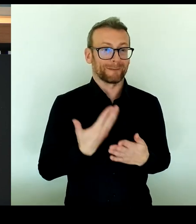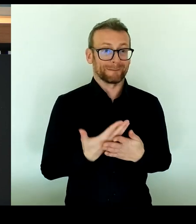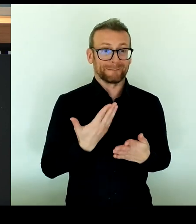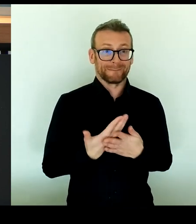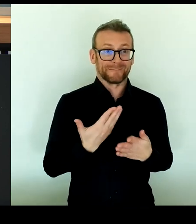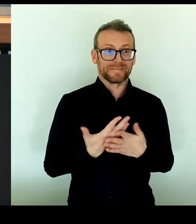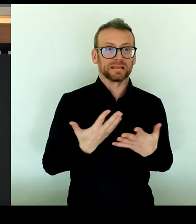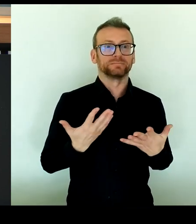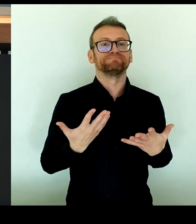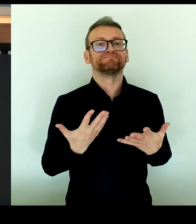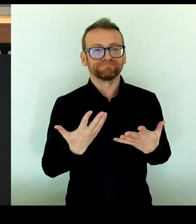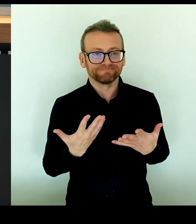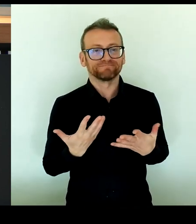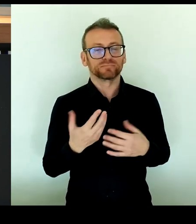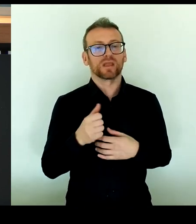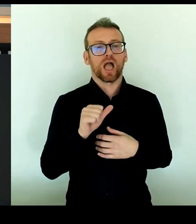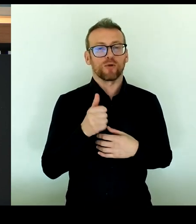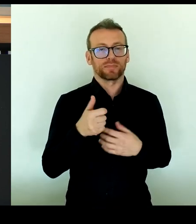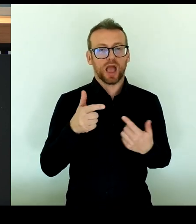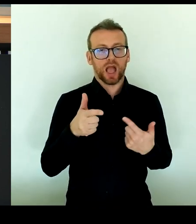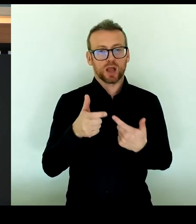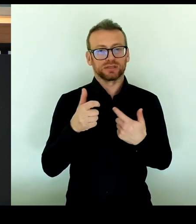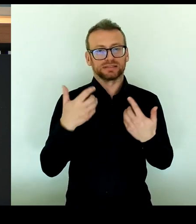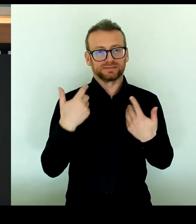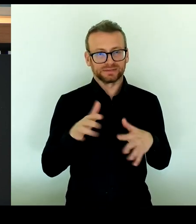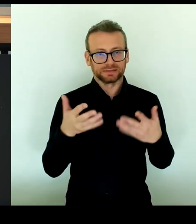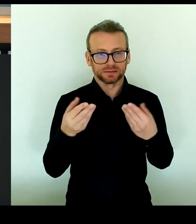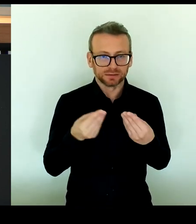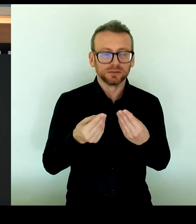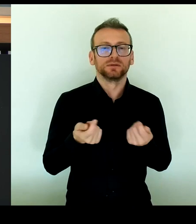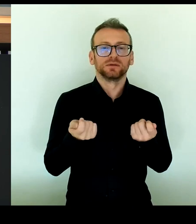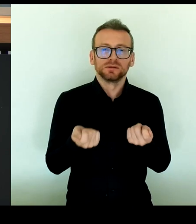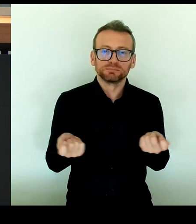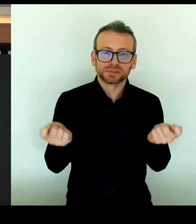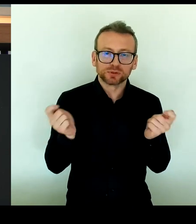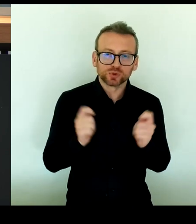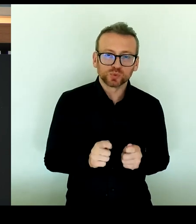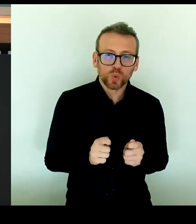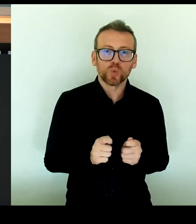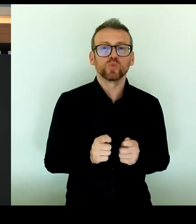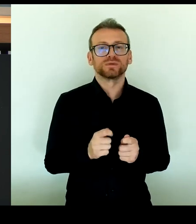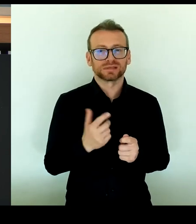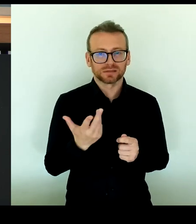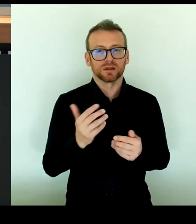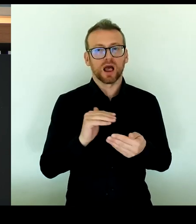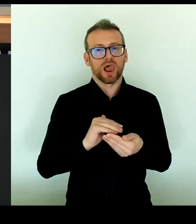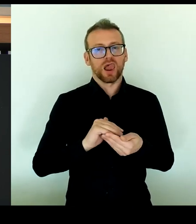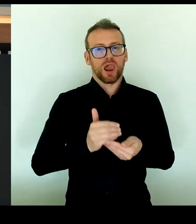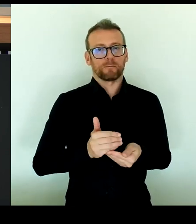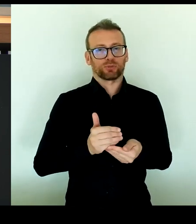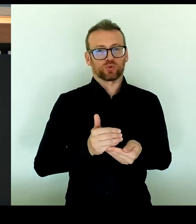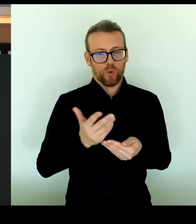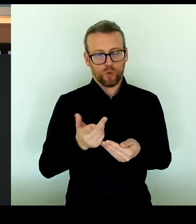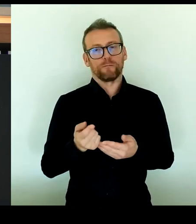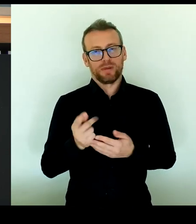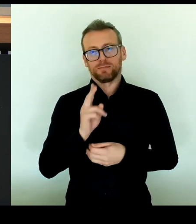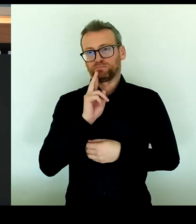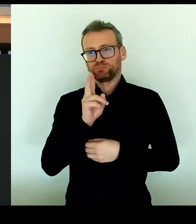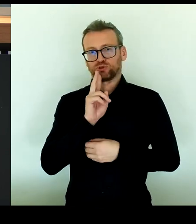Im Kern der ganzen Datenschutz-Debatte um die Videokonferenzsysteme geht es doch darum,